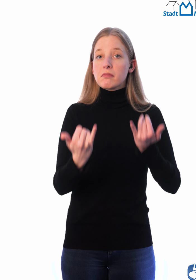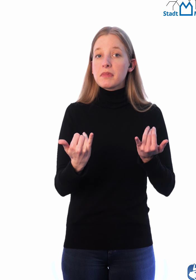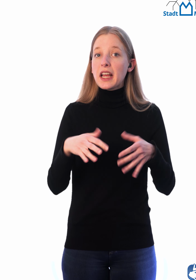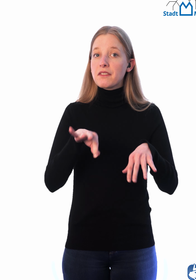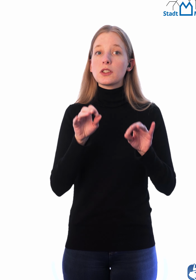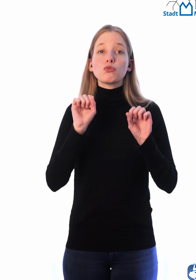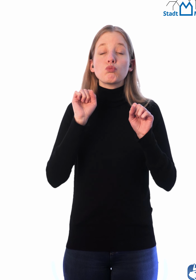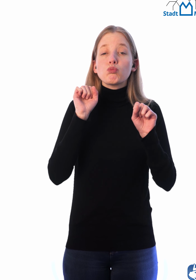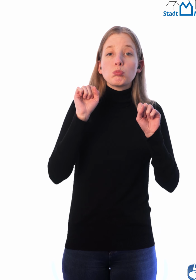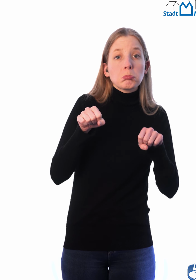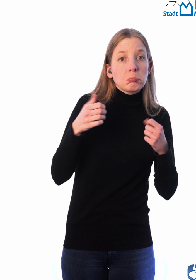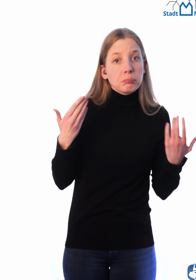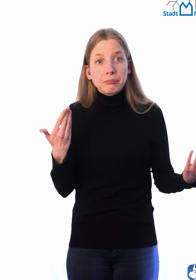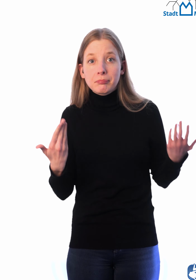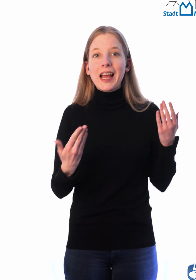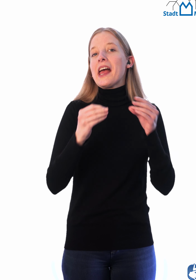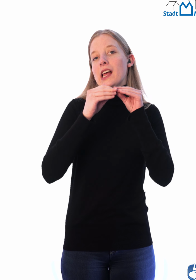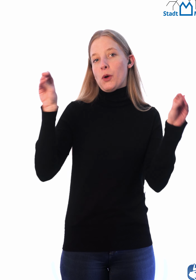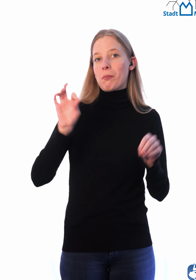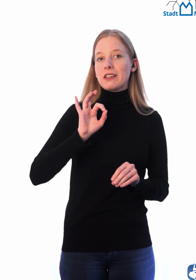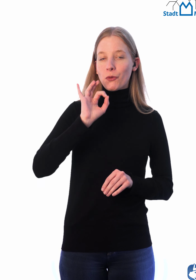Hier finden sich zum Beispiel Informationen